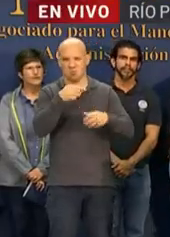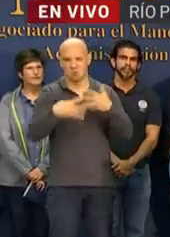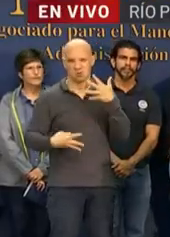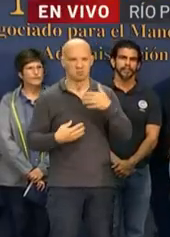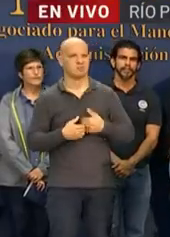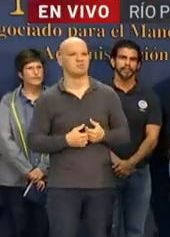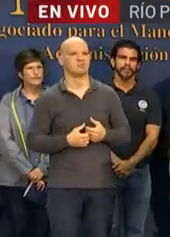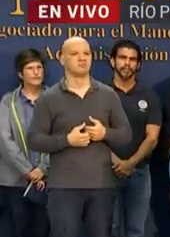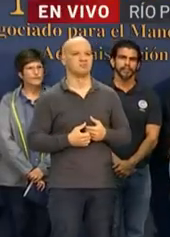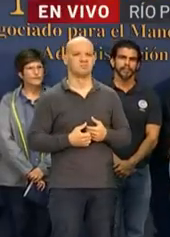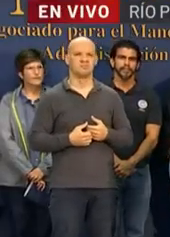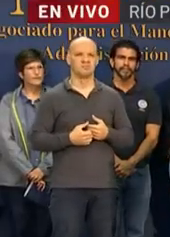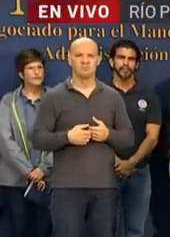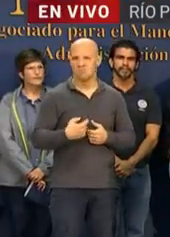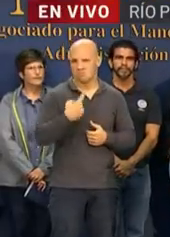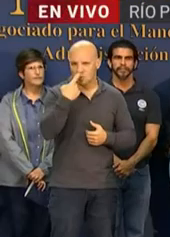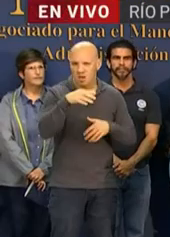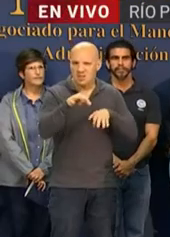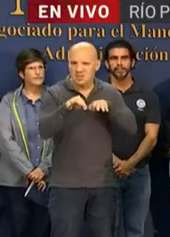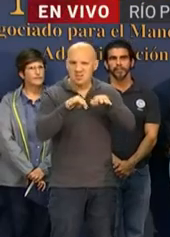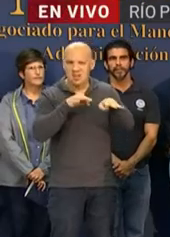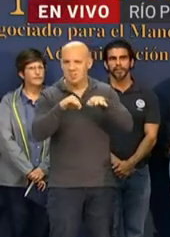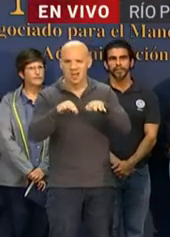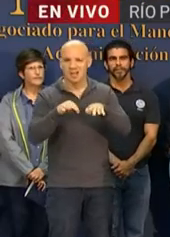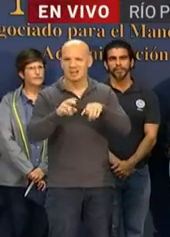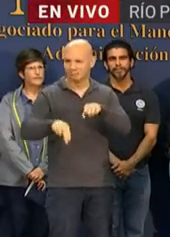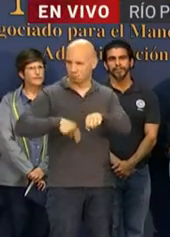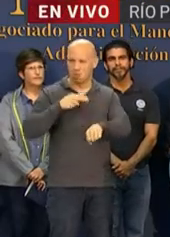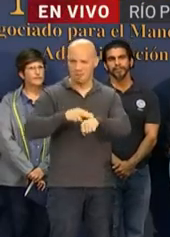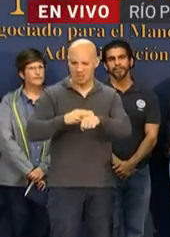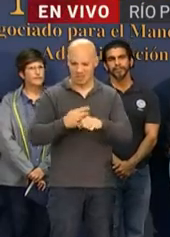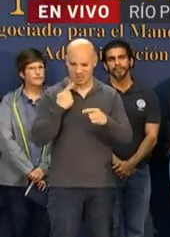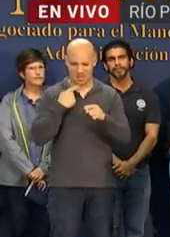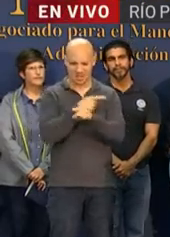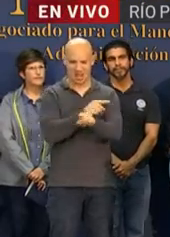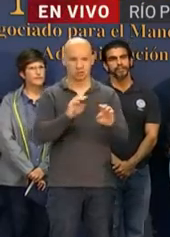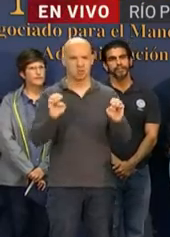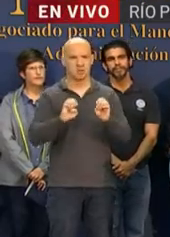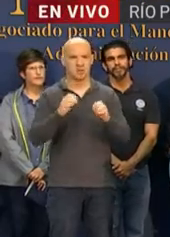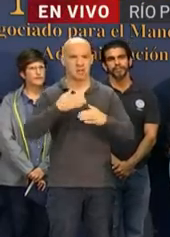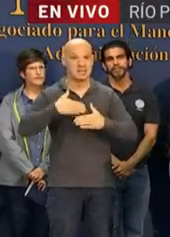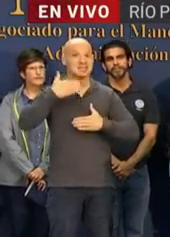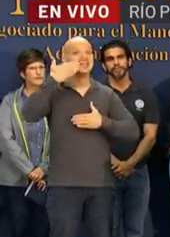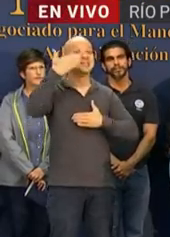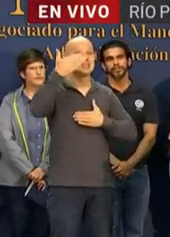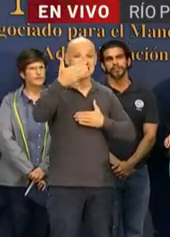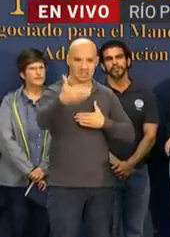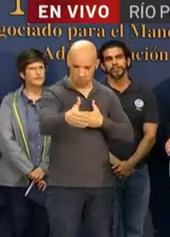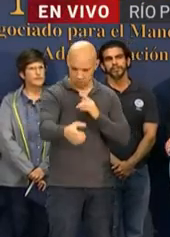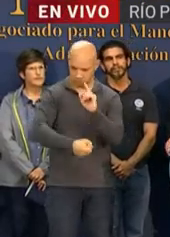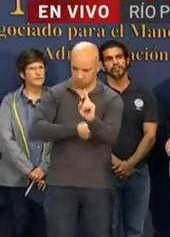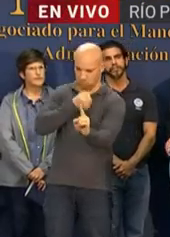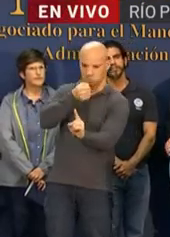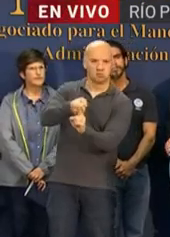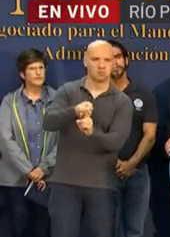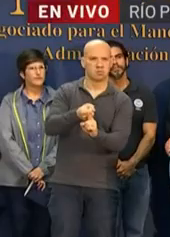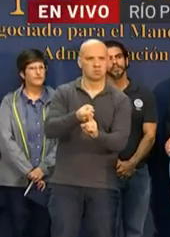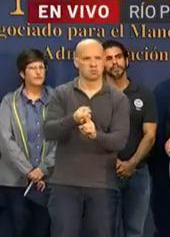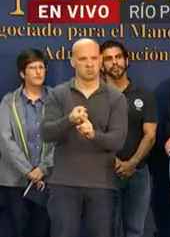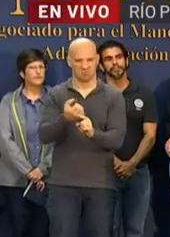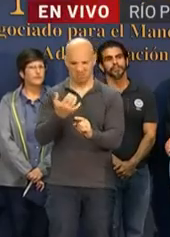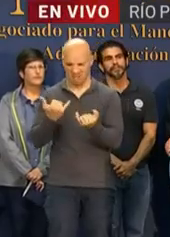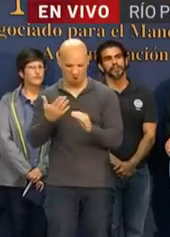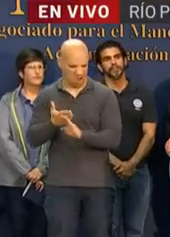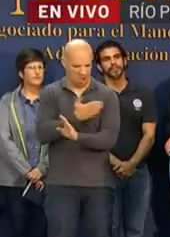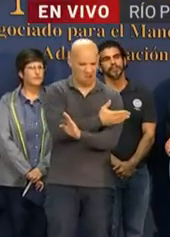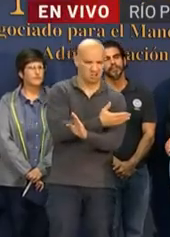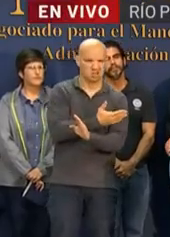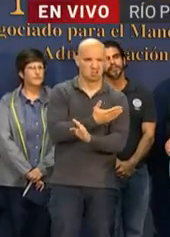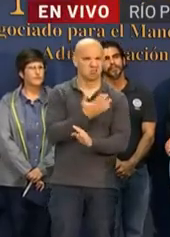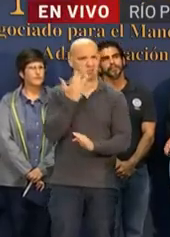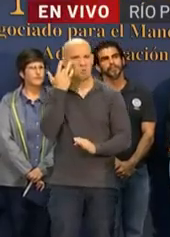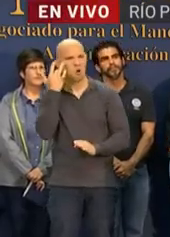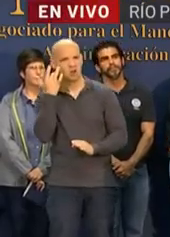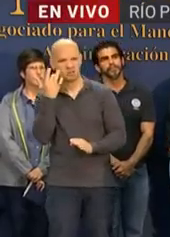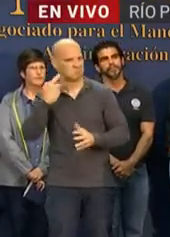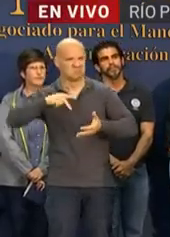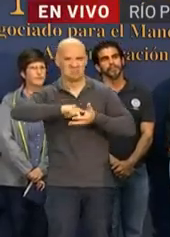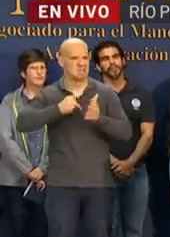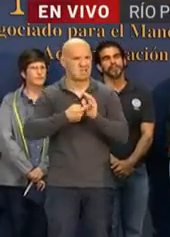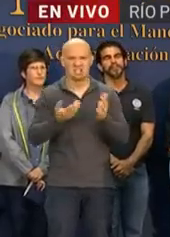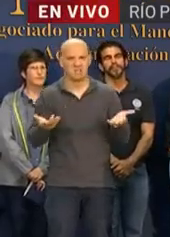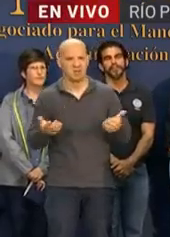PUERTO RICO.